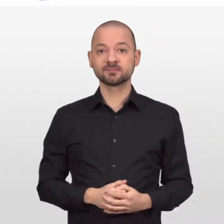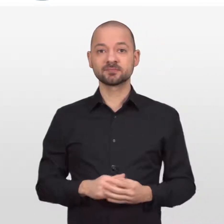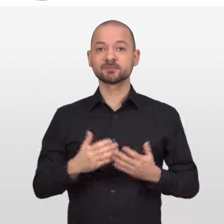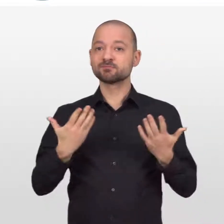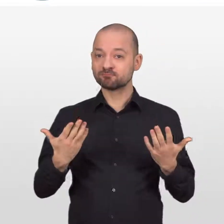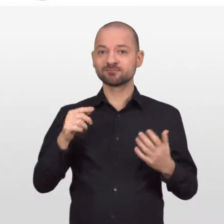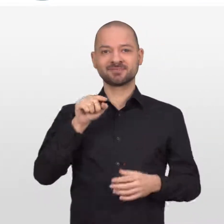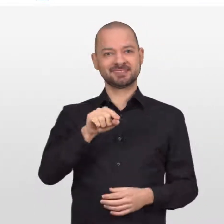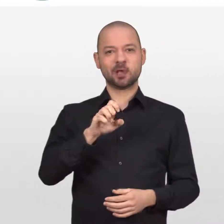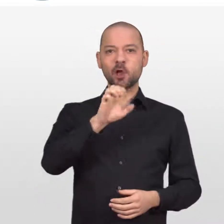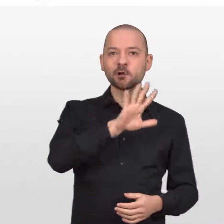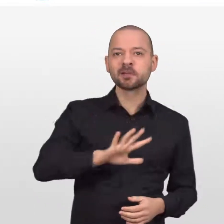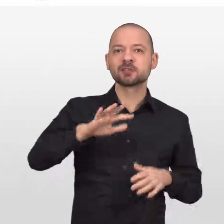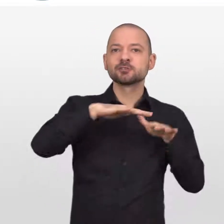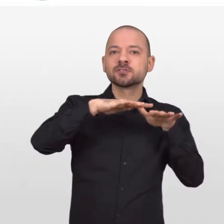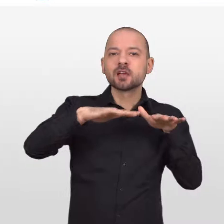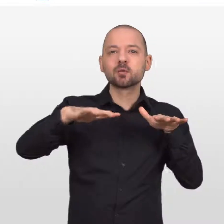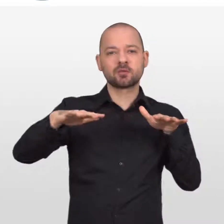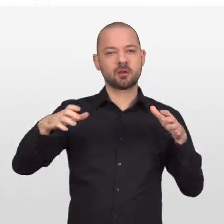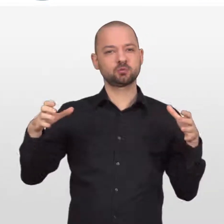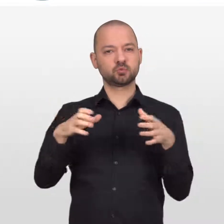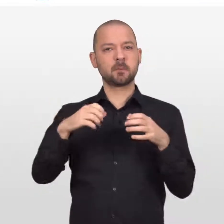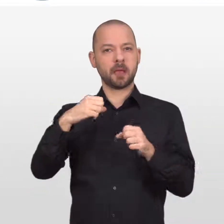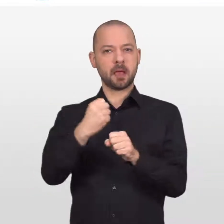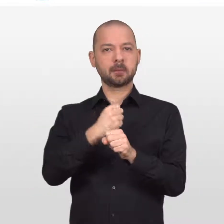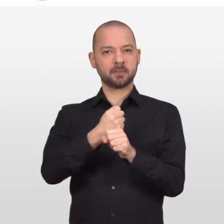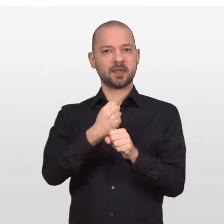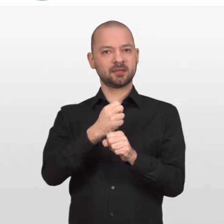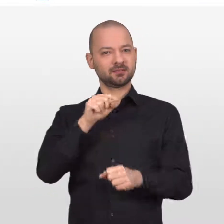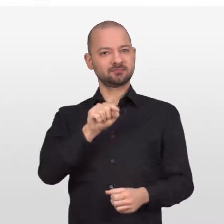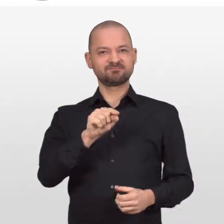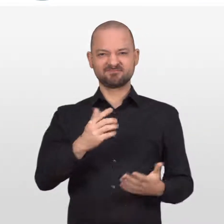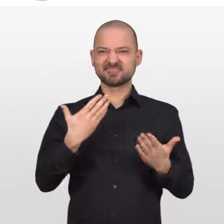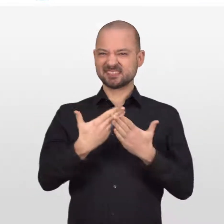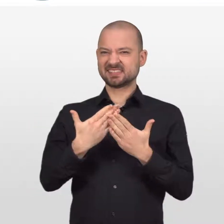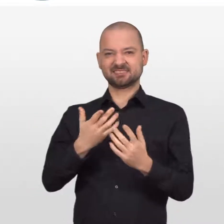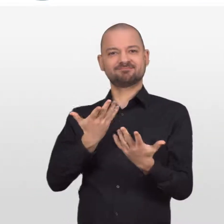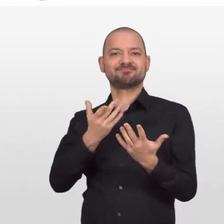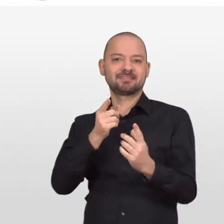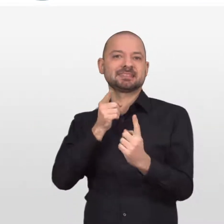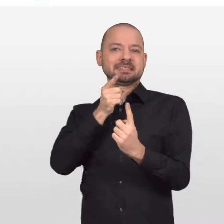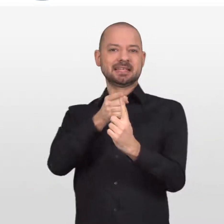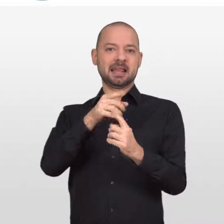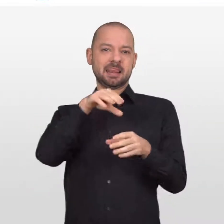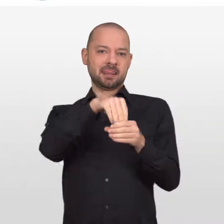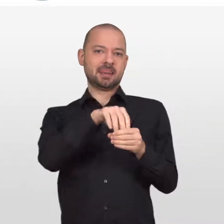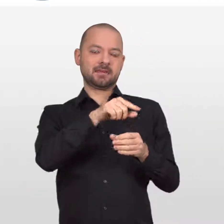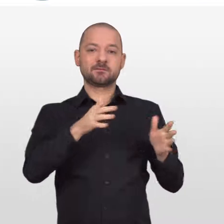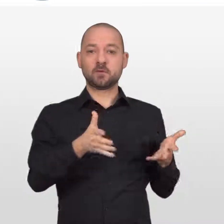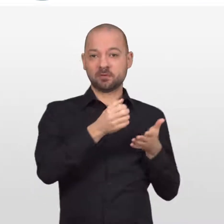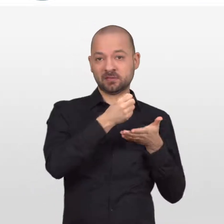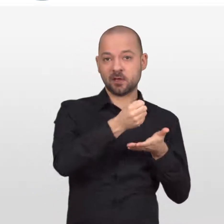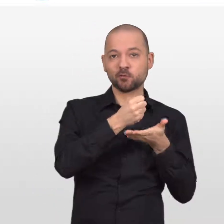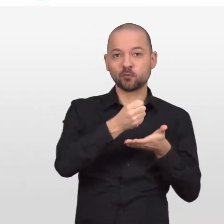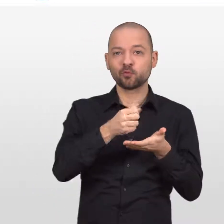Die Europäische Territoriale Zusammenarbeit ist ein Ziel im Rahmen dieser Förderung. Evropská územní spolupráce je cílem v rámci této podpory.